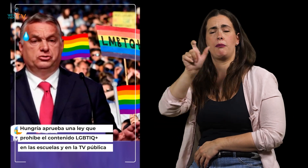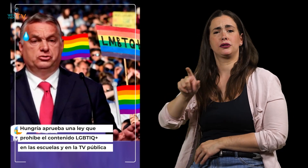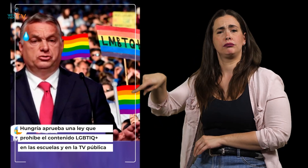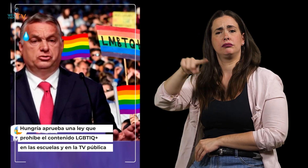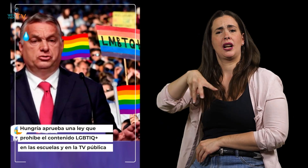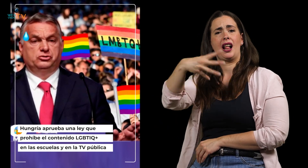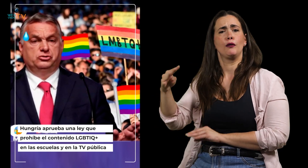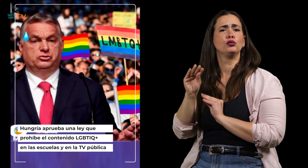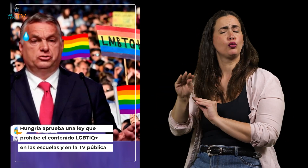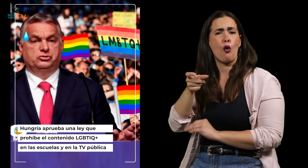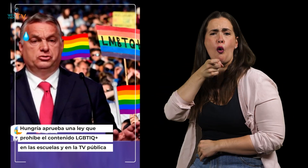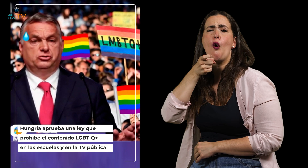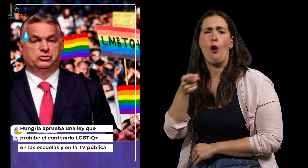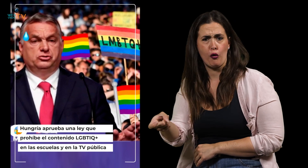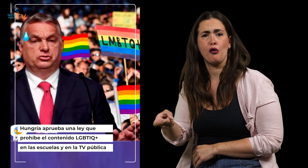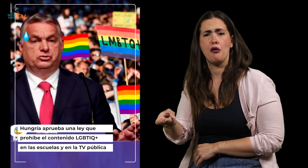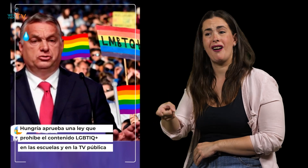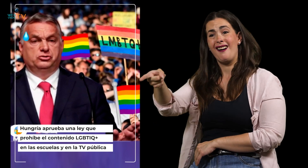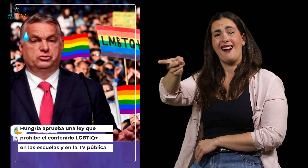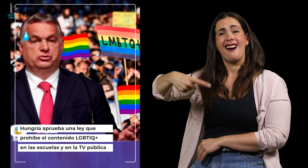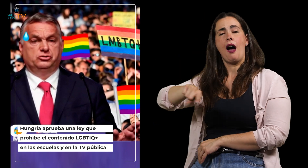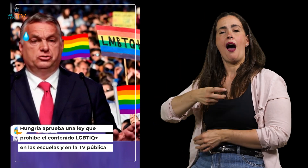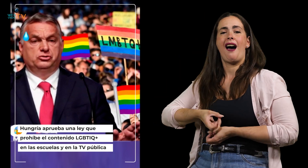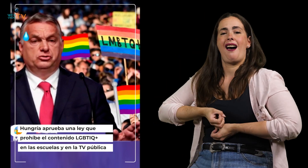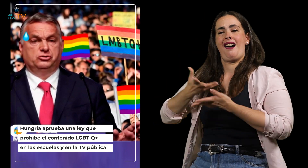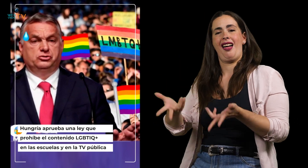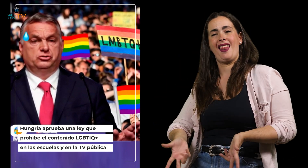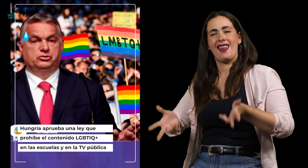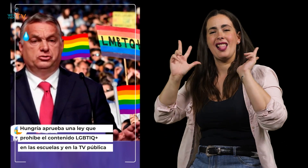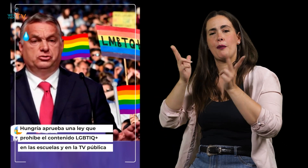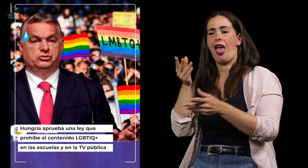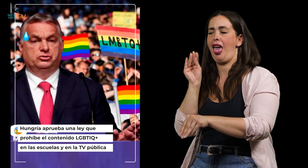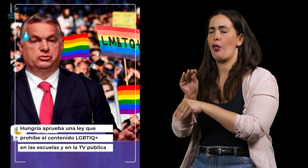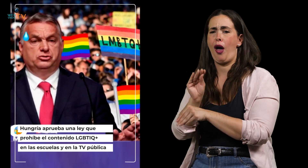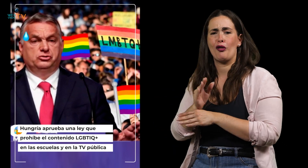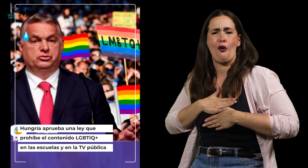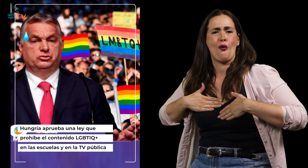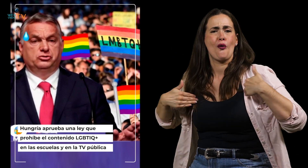y las identidades de las personas LGBTIQ+” que coarta la libertad de expresión